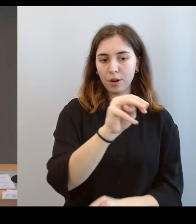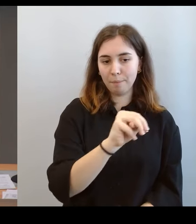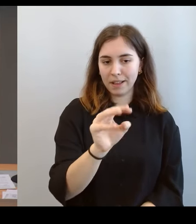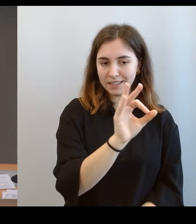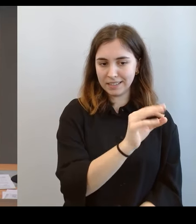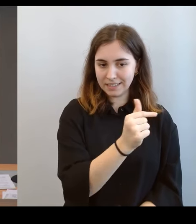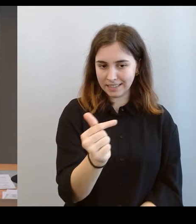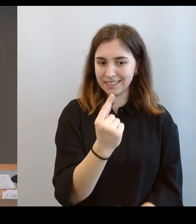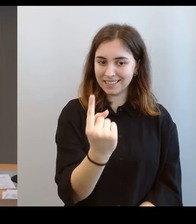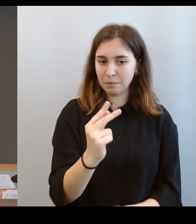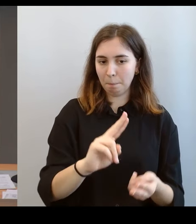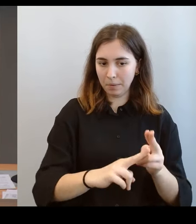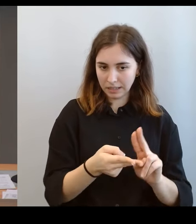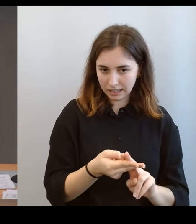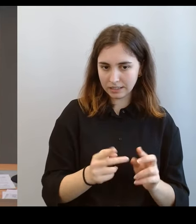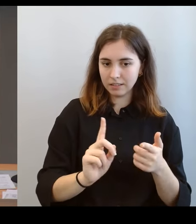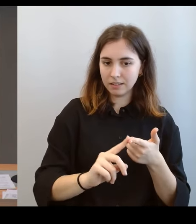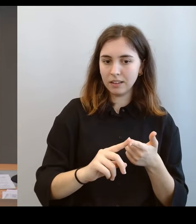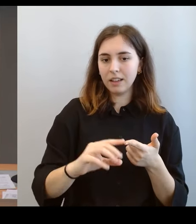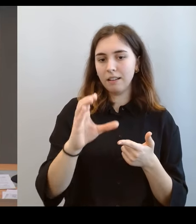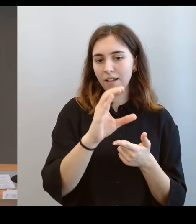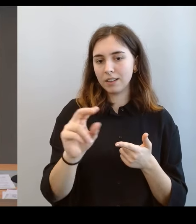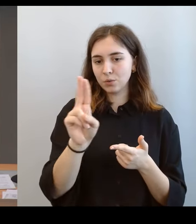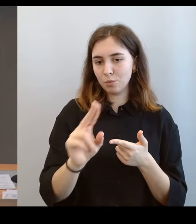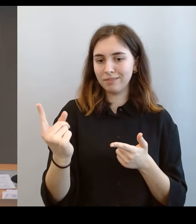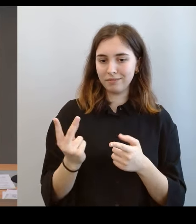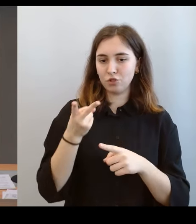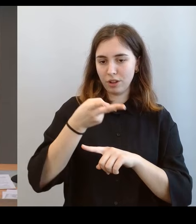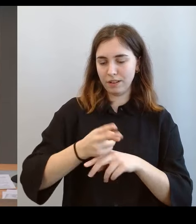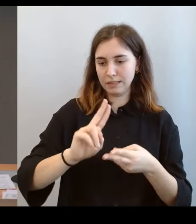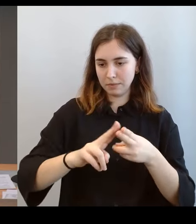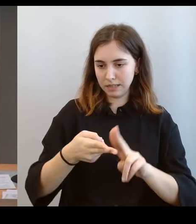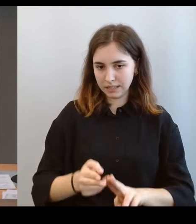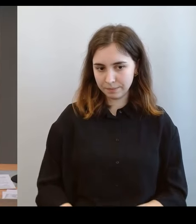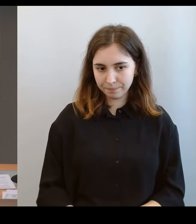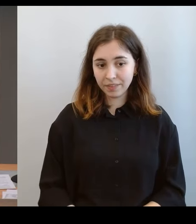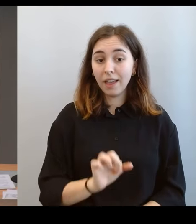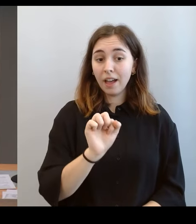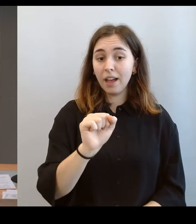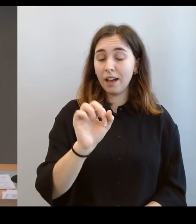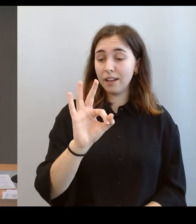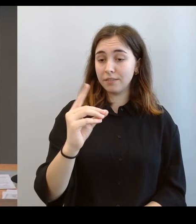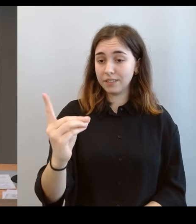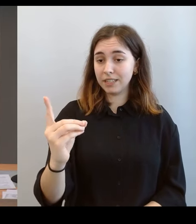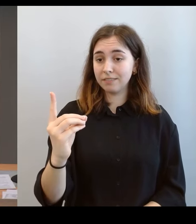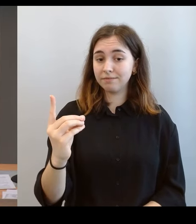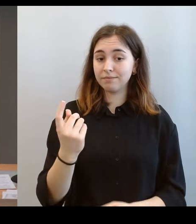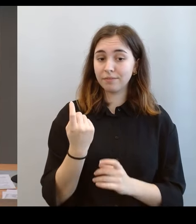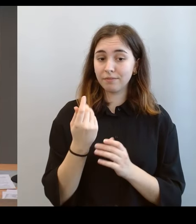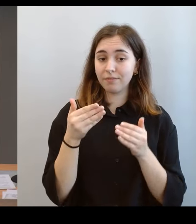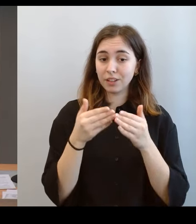als stellvertretendes Mitglied. Die AfD-Fraktion hat eine geheime Wahl beantragt. Die Fraktionen haben einvernehmlich